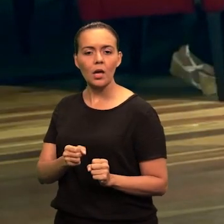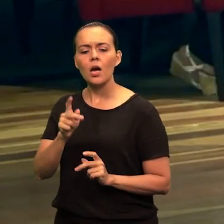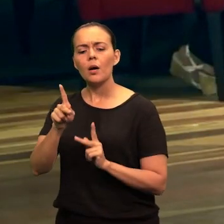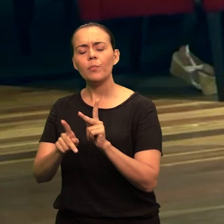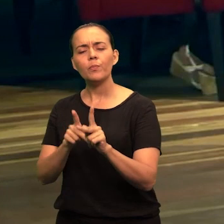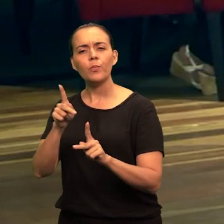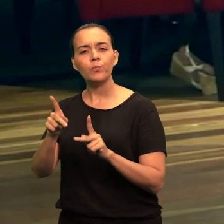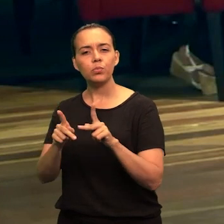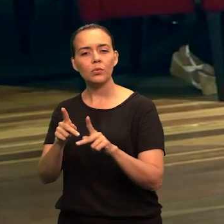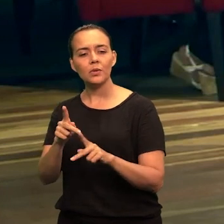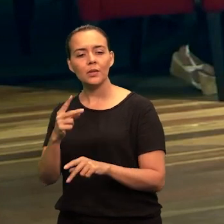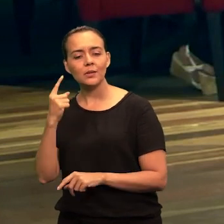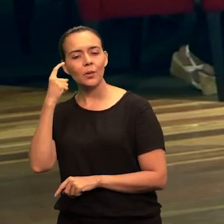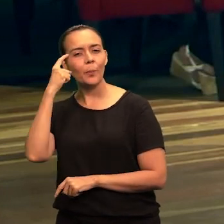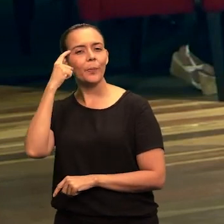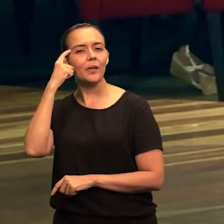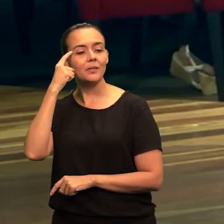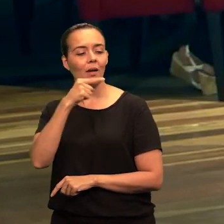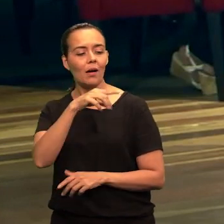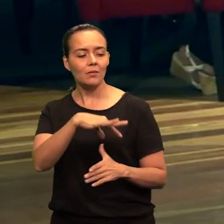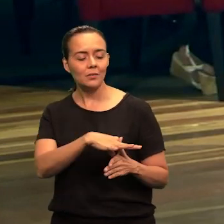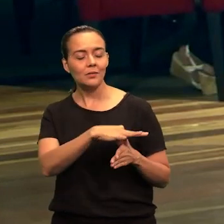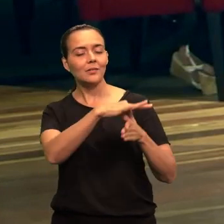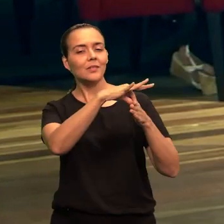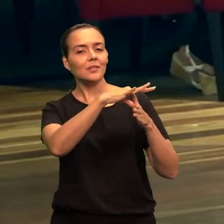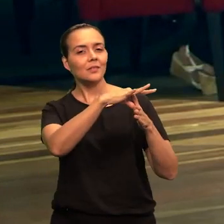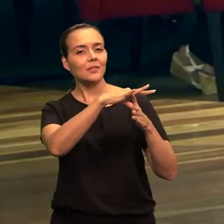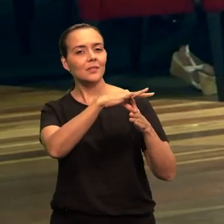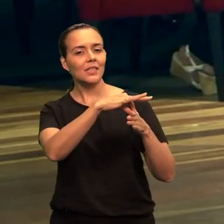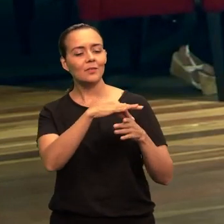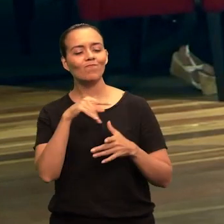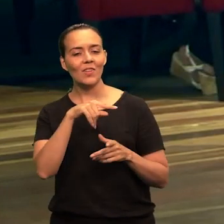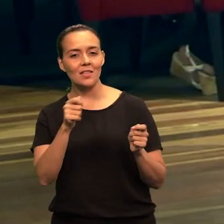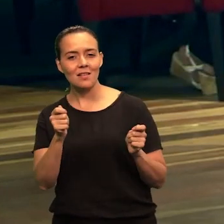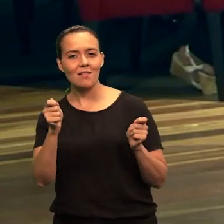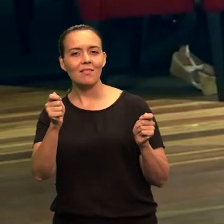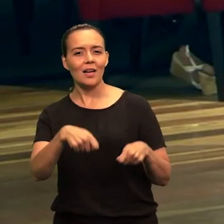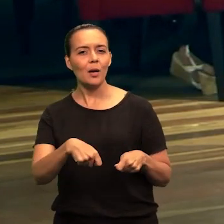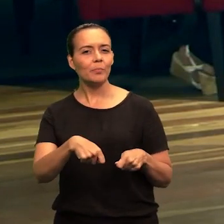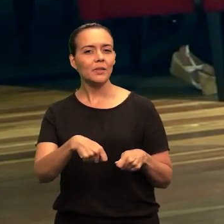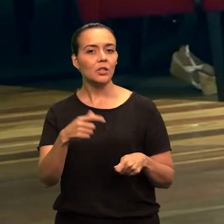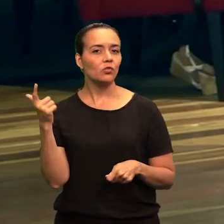as pessoas projetam naquele que é o líder uma certa capacidade